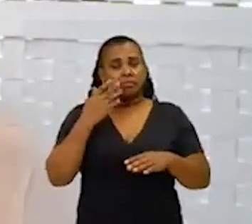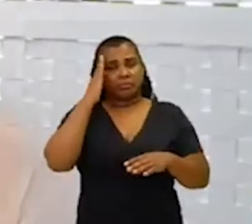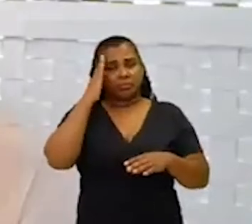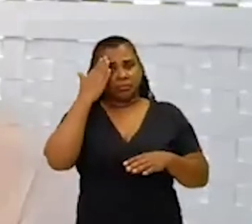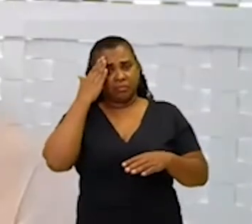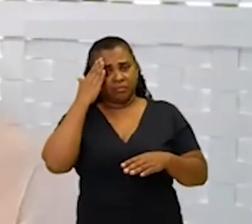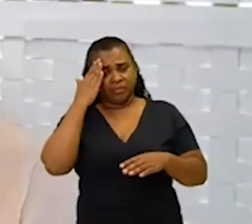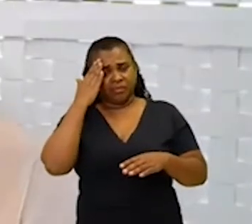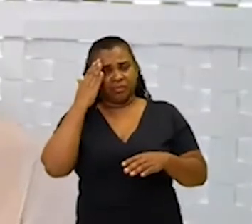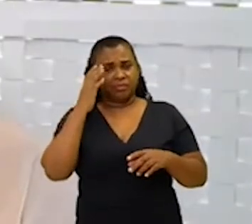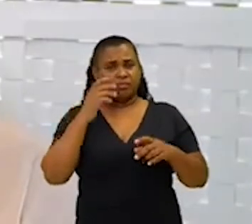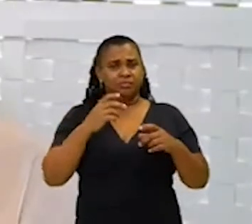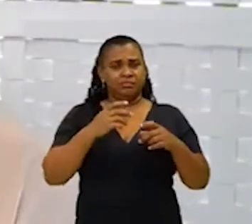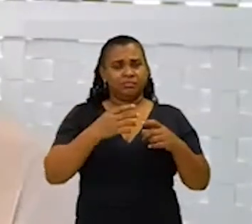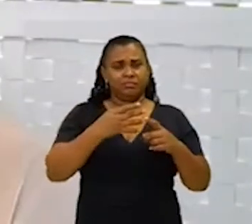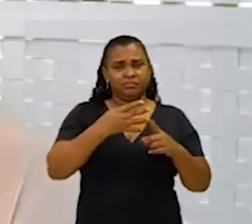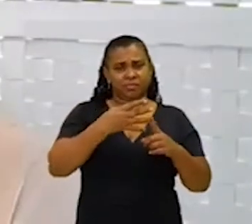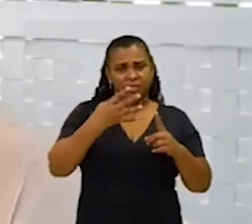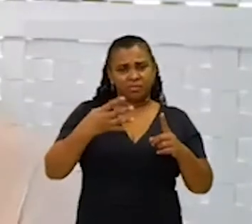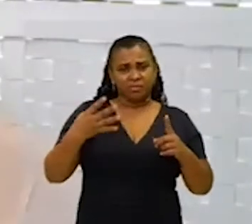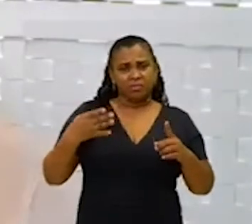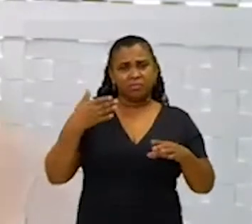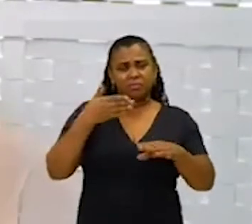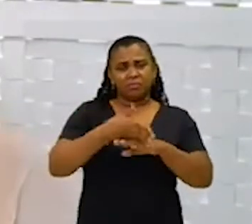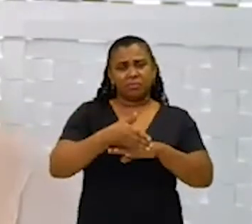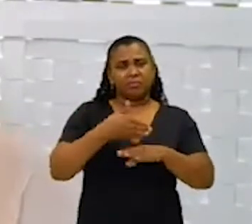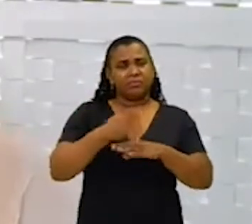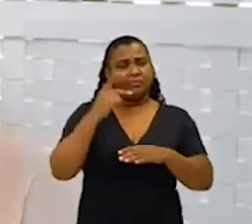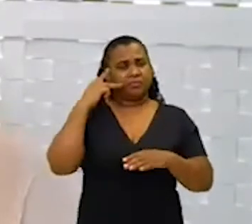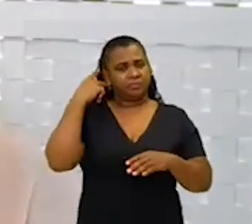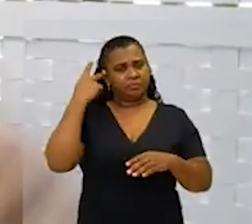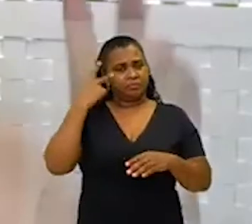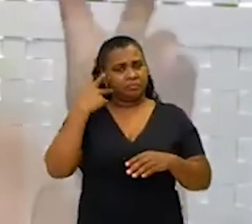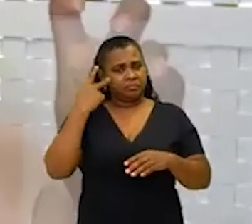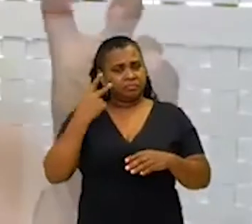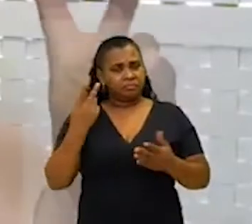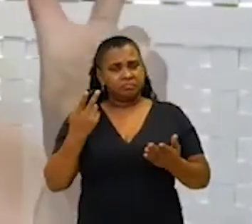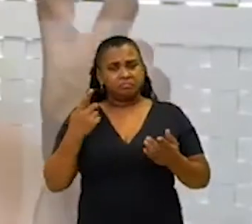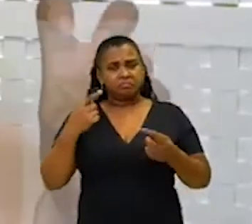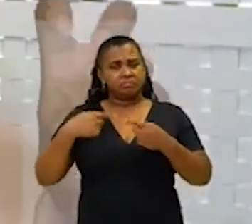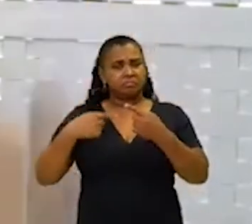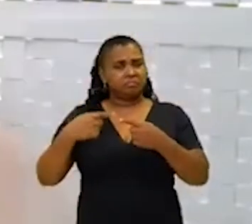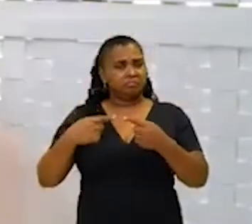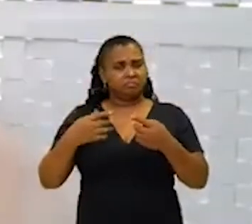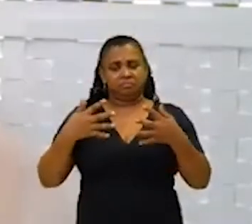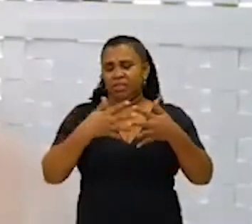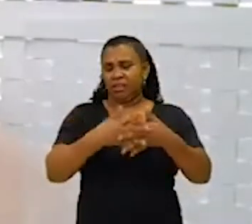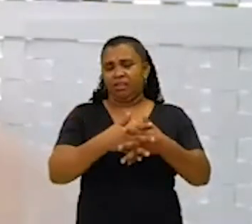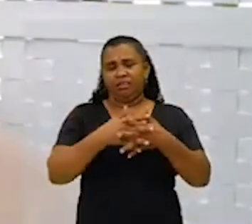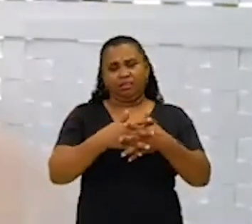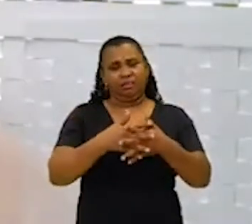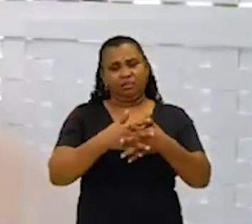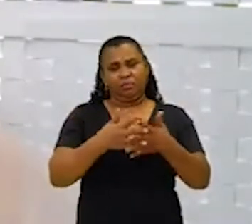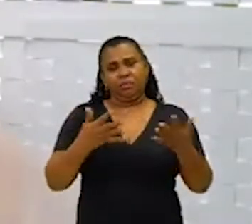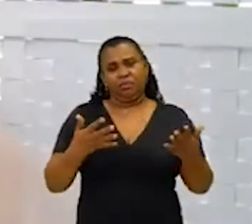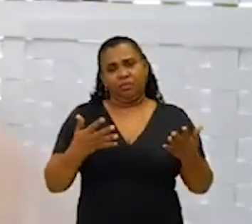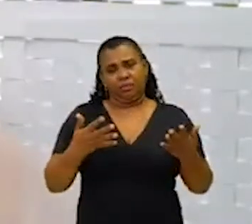sexualidade na política Popular sair de beber somente atrapalharia a eficácia da Democracia